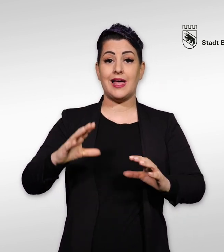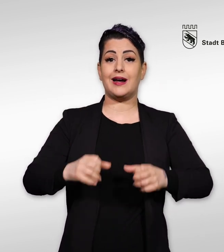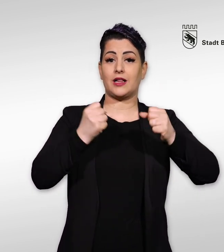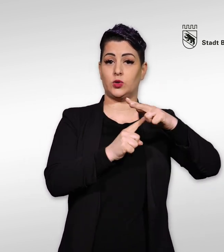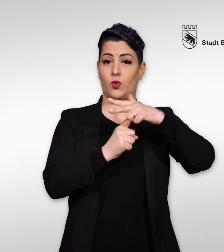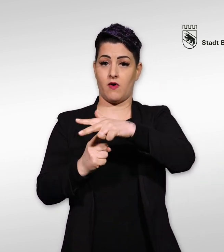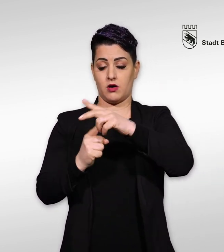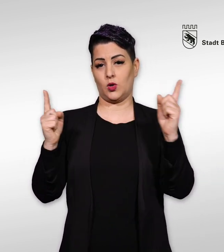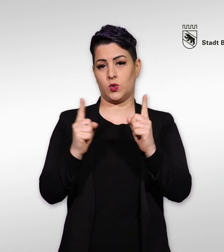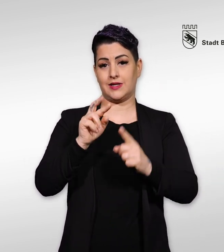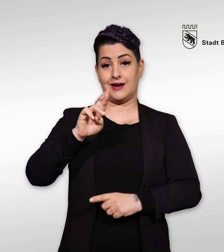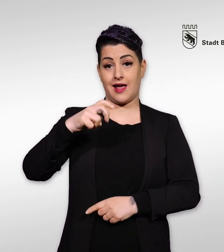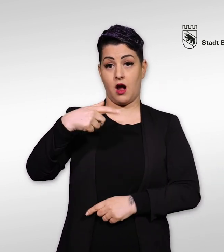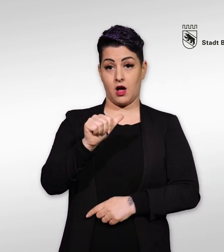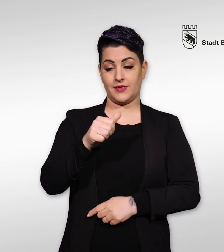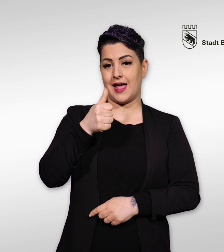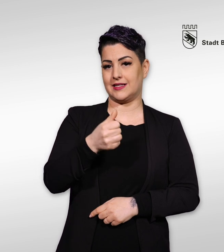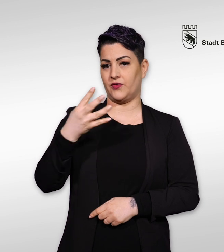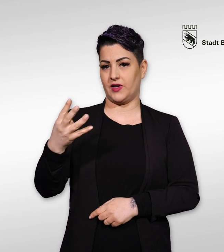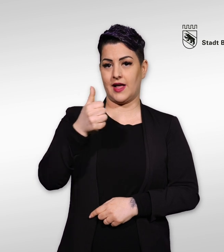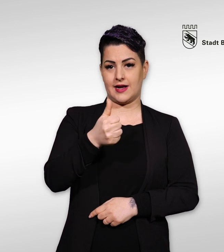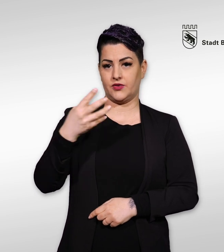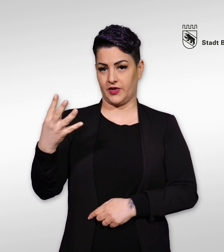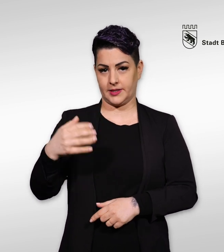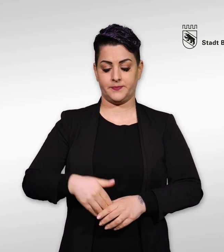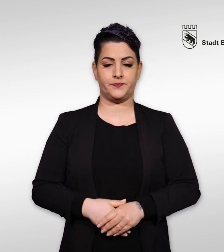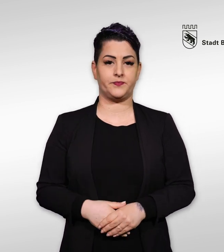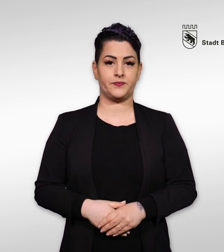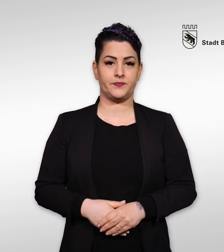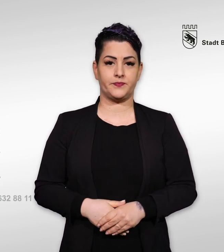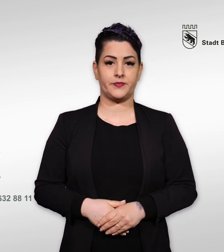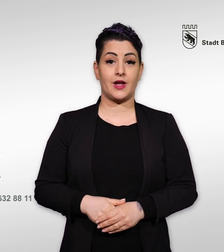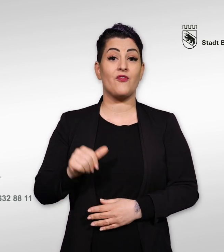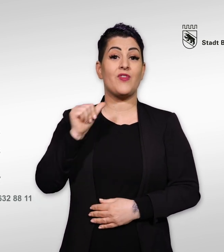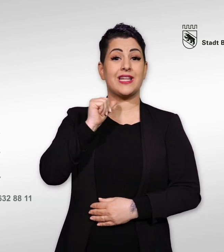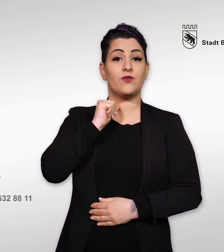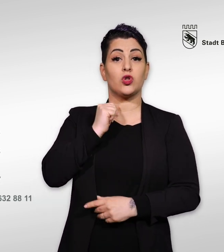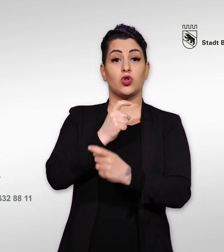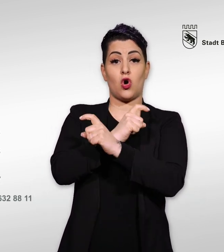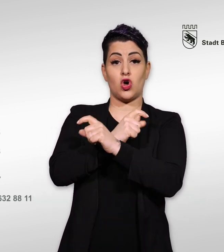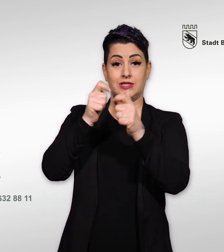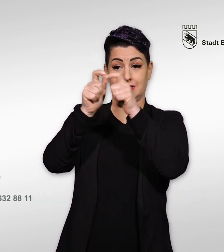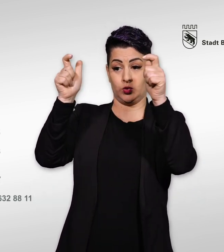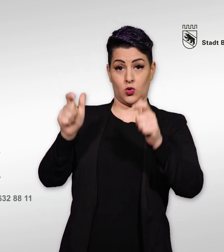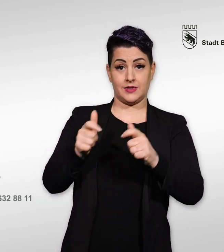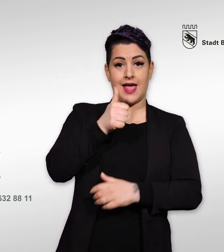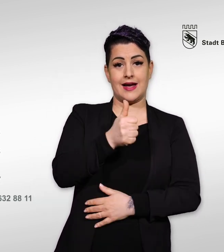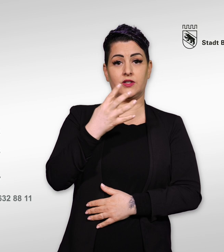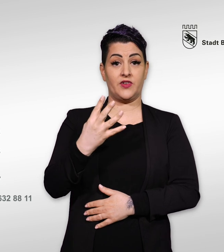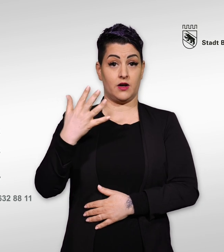Rettungsflugwacht (Rega) 1414 Vergiftungen (Toxikologisches Institut) 145